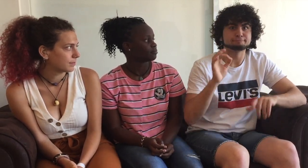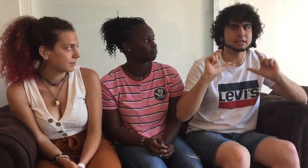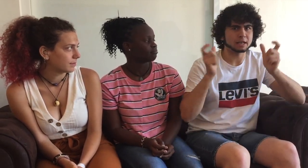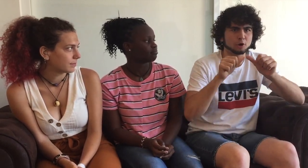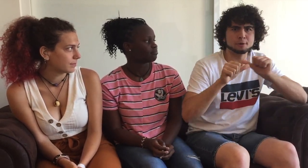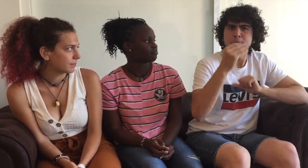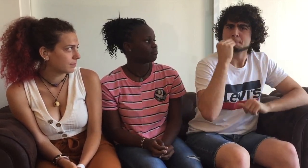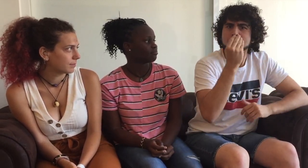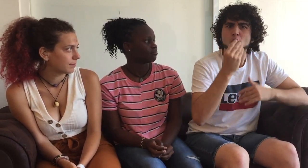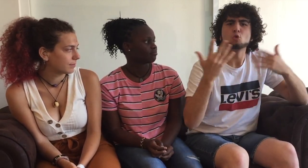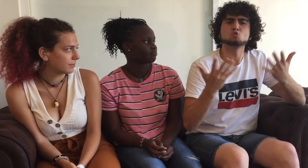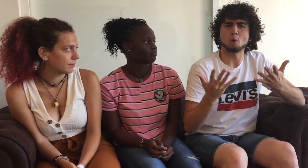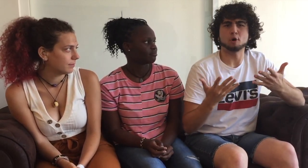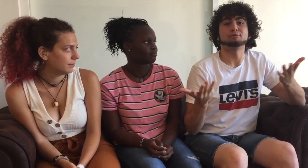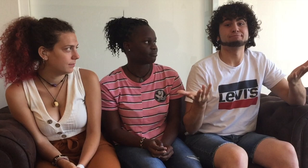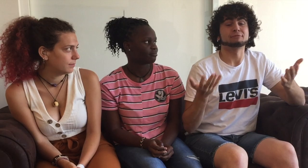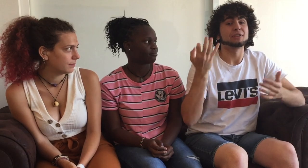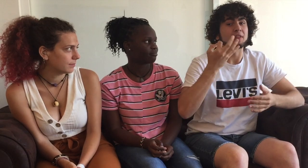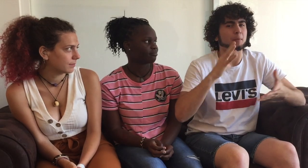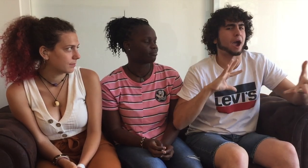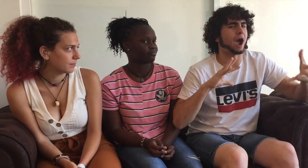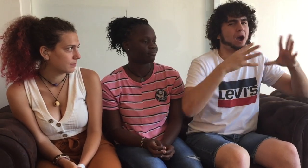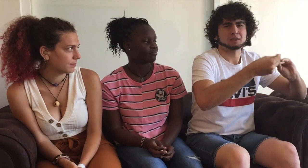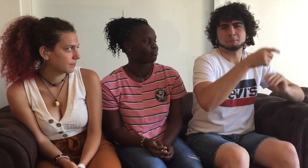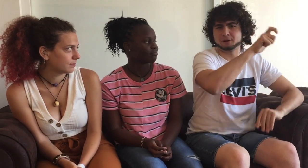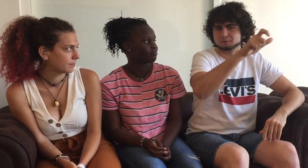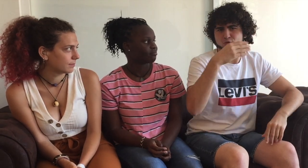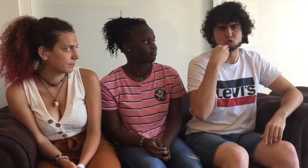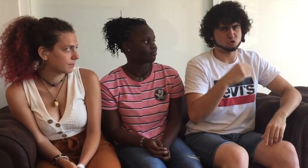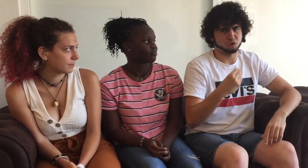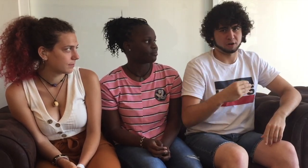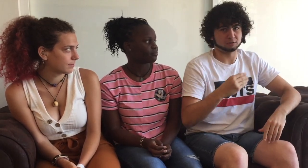La reunión ha servido para tomar conciencia de que debemos adaptarnos a las necesidades de la juventud.